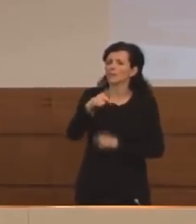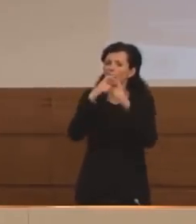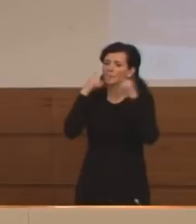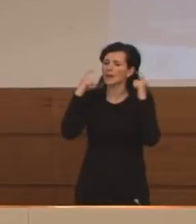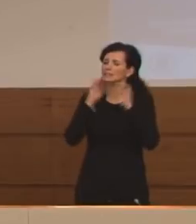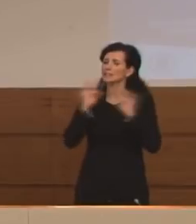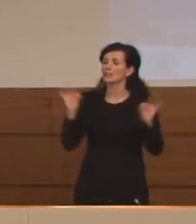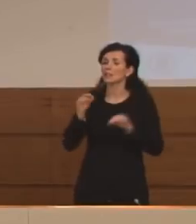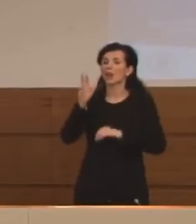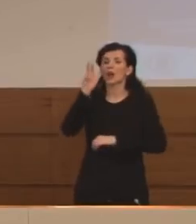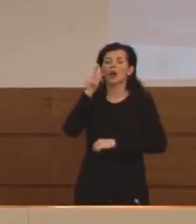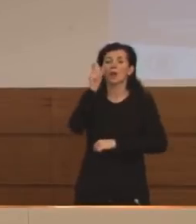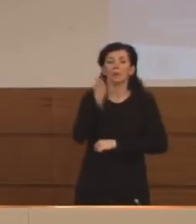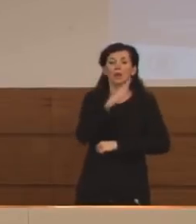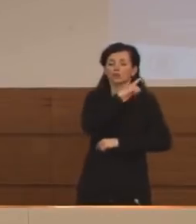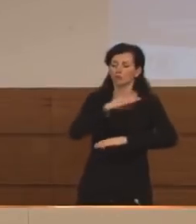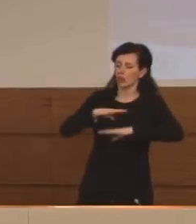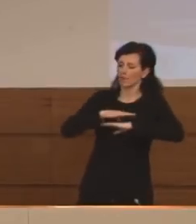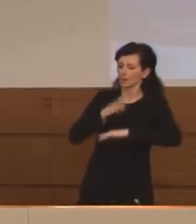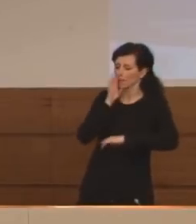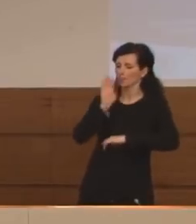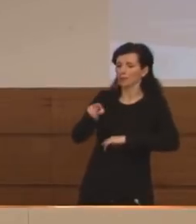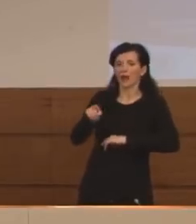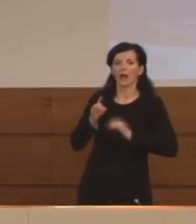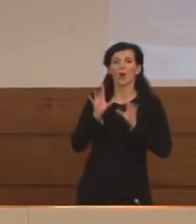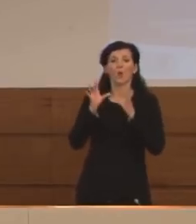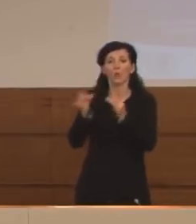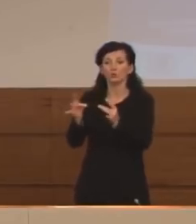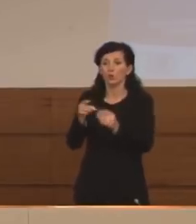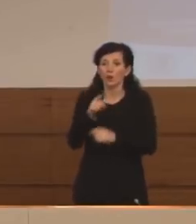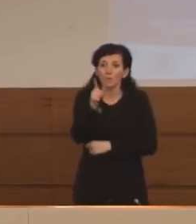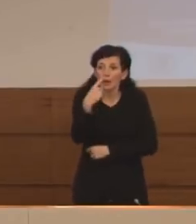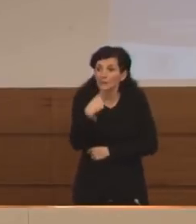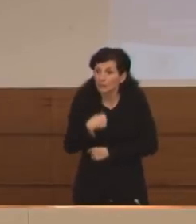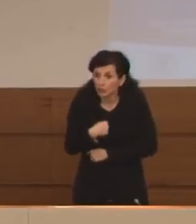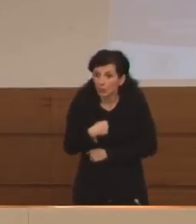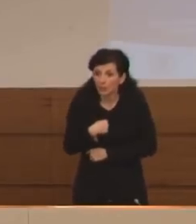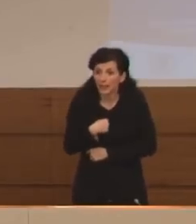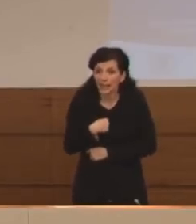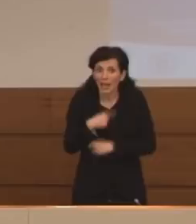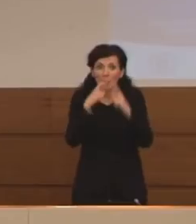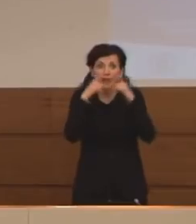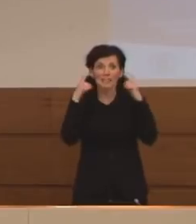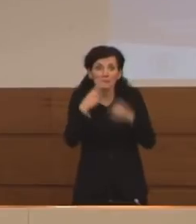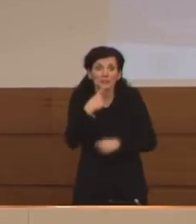Forse va spiegato che non è così. Lo vuole dire a me sulle mascherine?